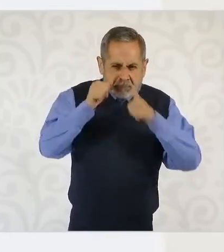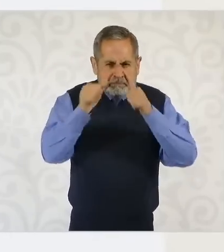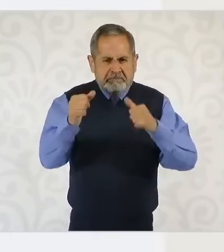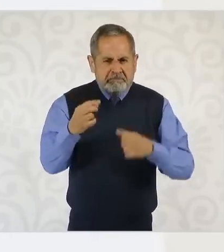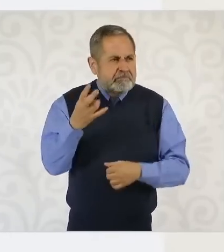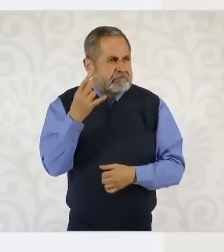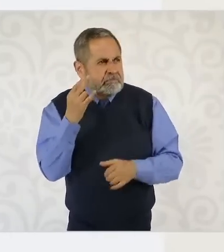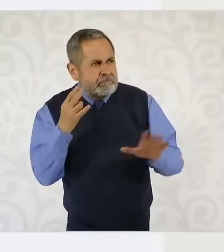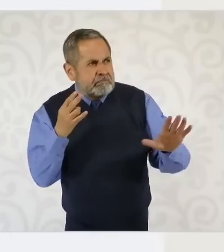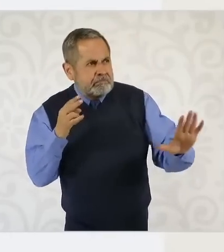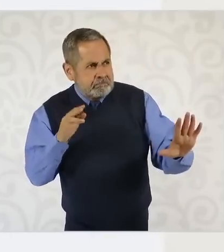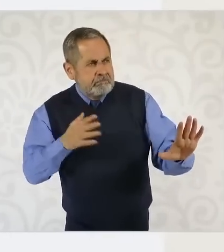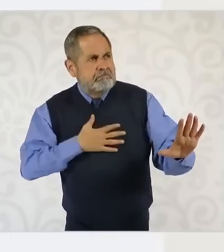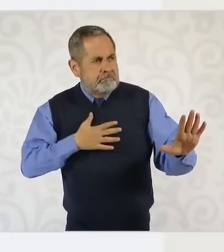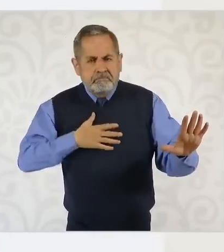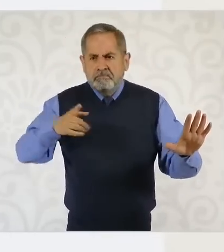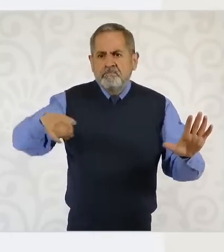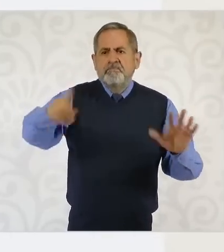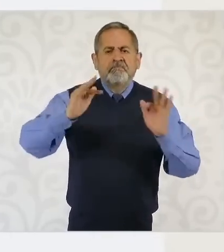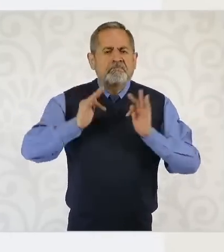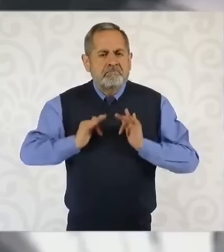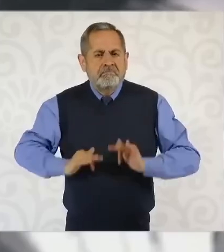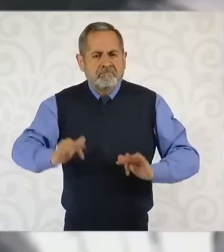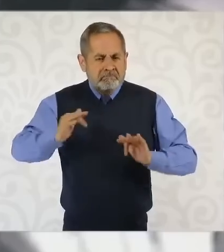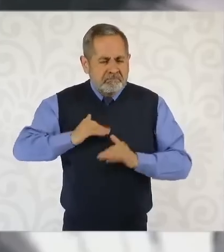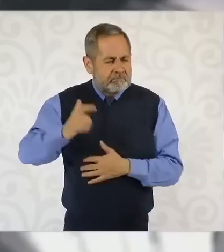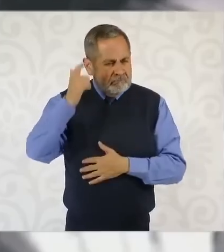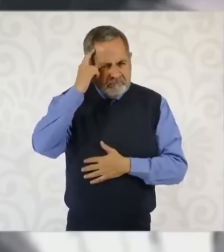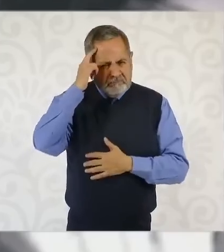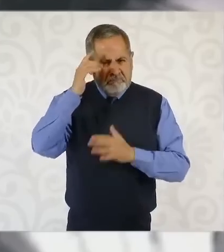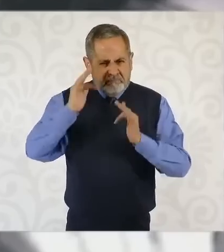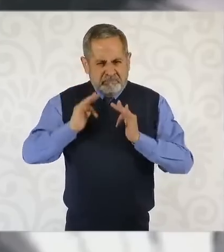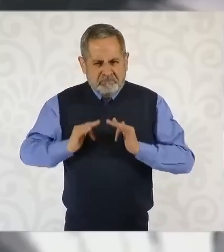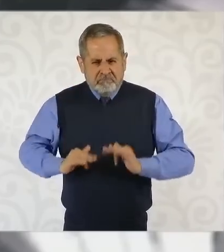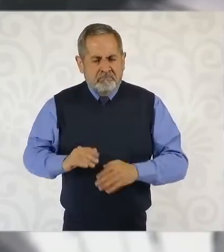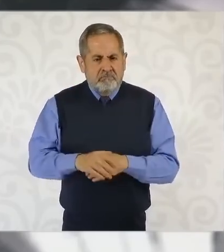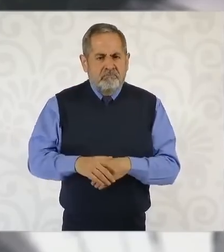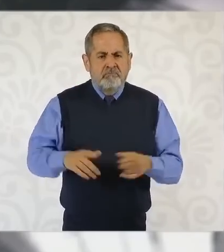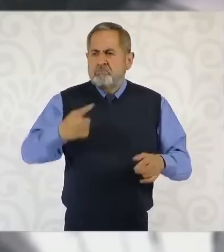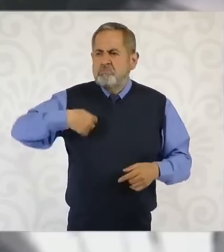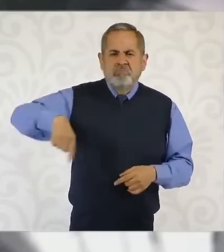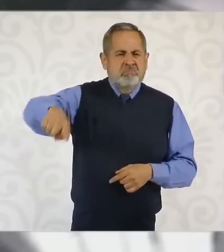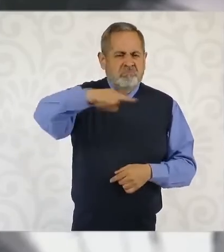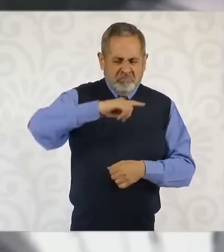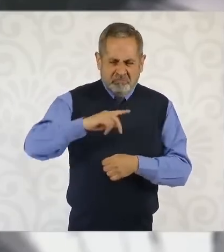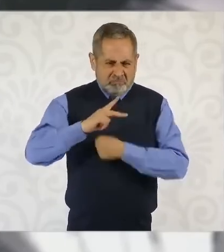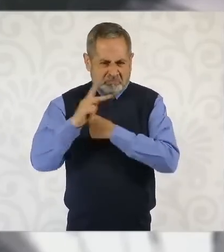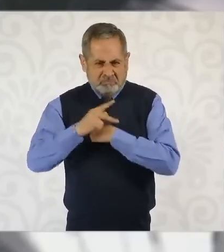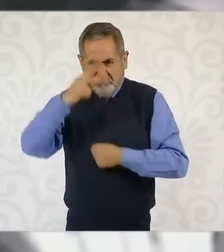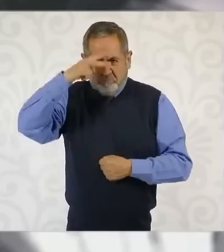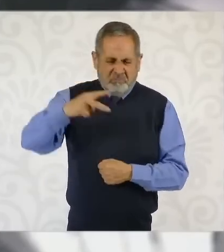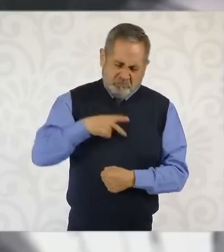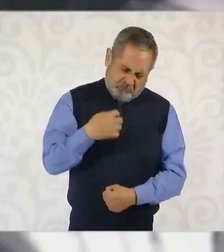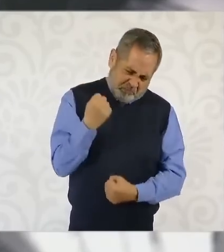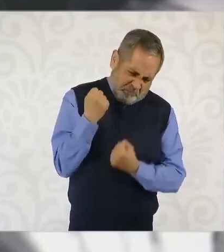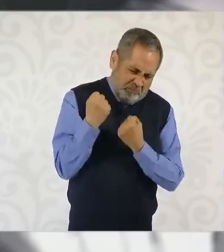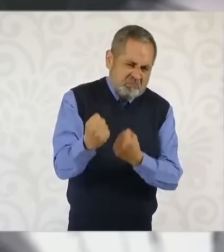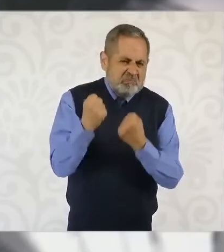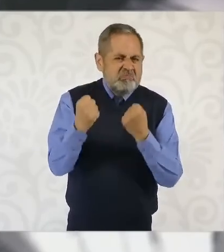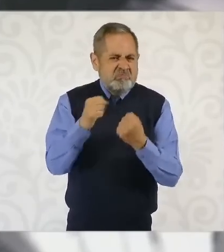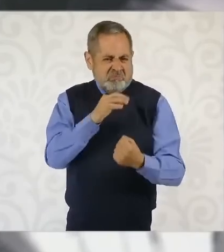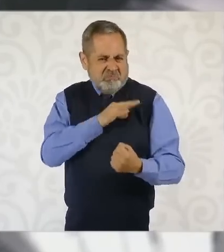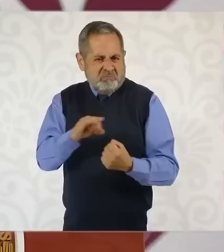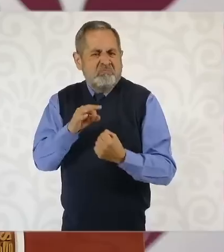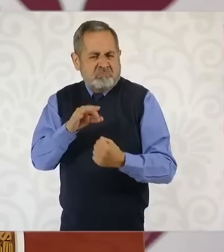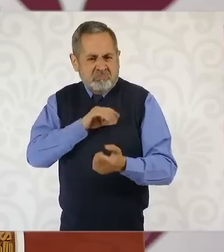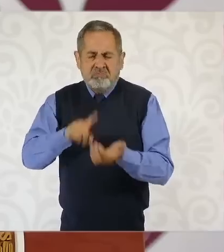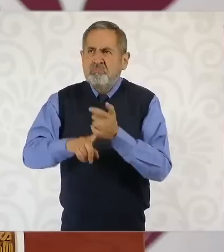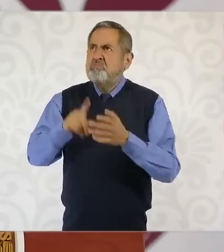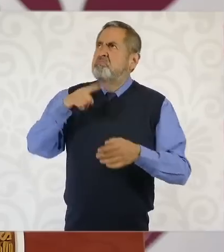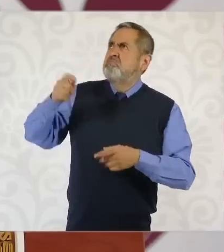tranquilidad cabeza fría es muy fuerte y poderoso nuestro pueblo y nuestra bendita nación convoco a